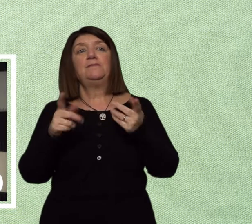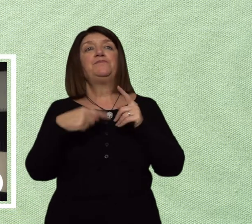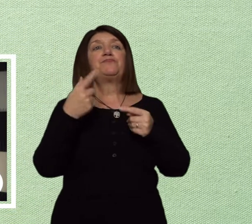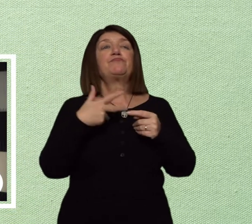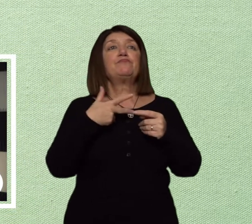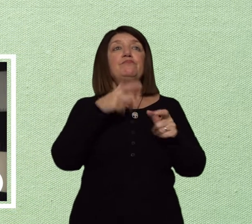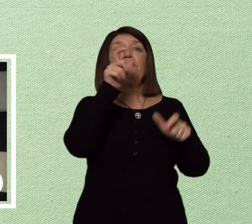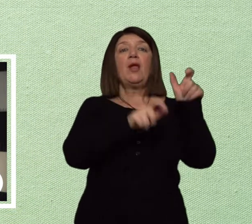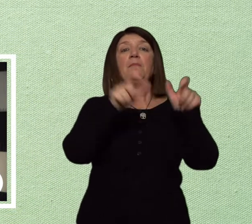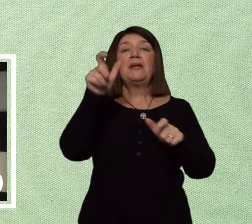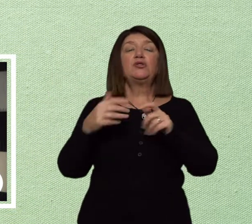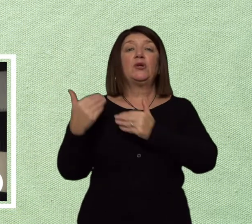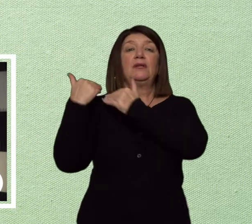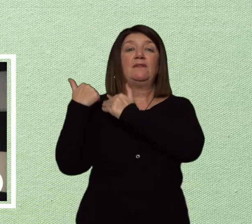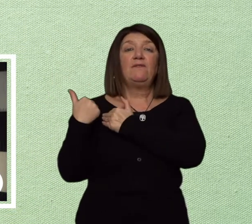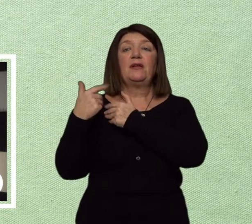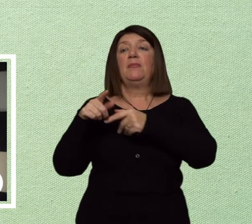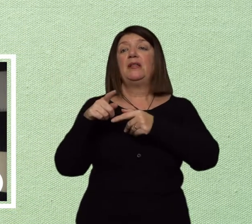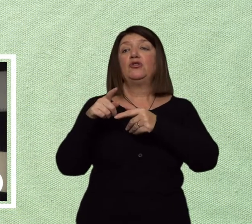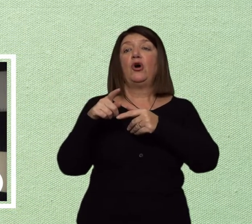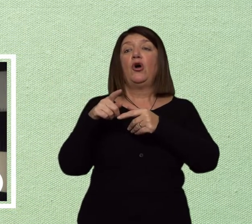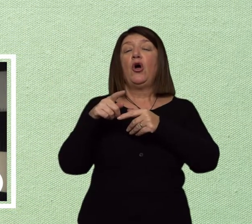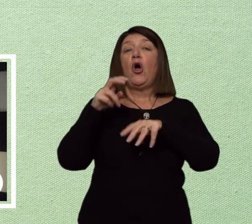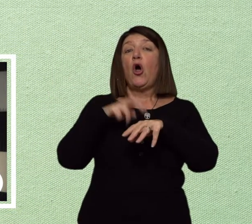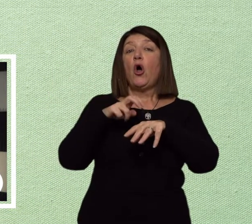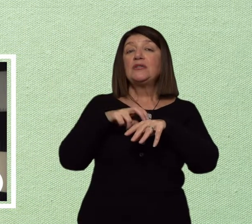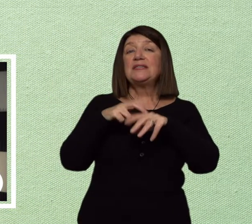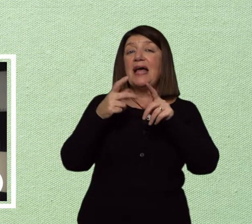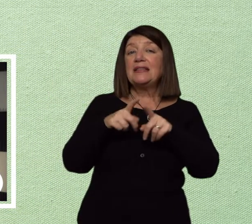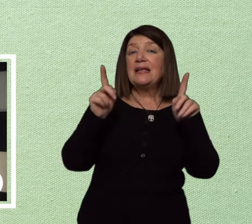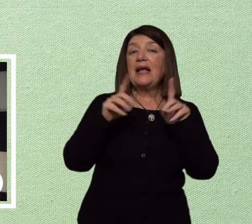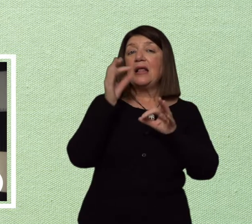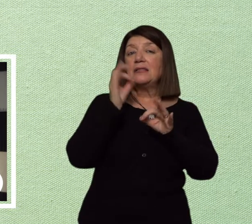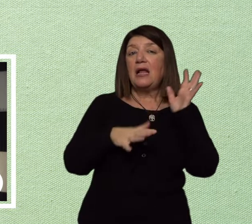non solo una ginecologa, ma anche un ostetrica dedicata che c'è sempre stata, che è